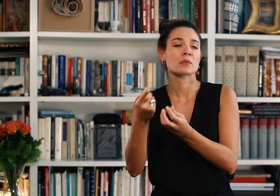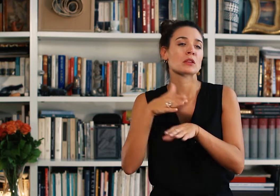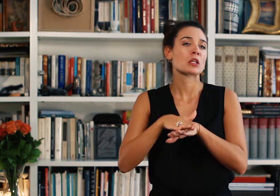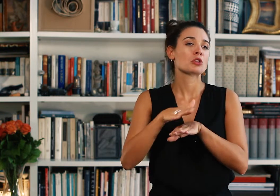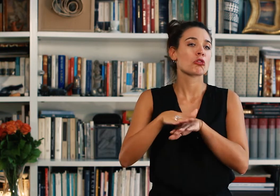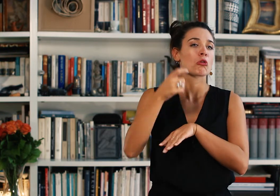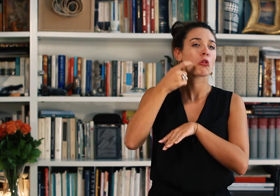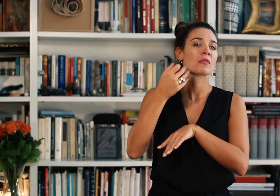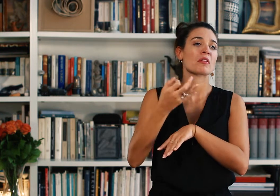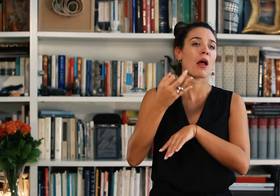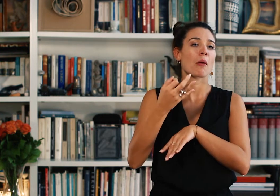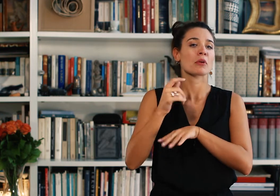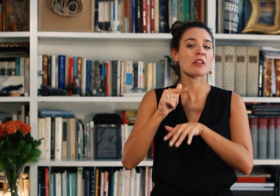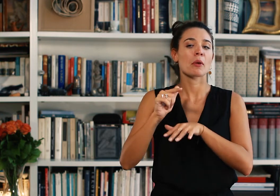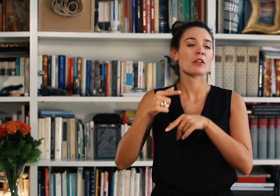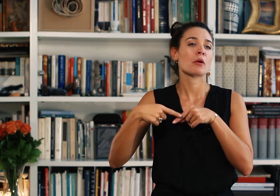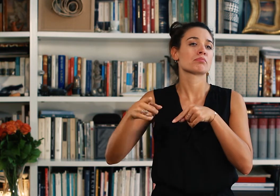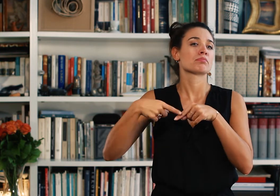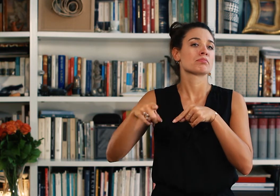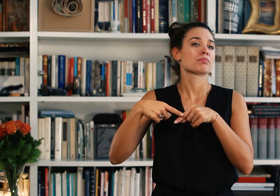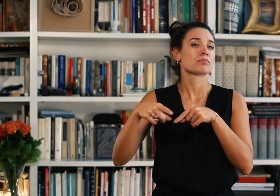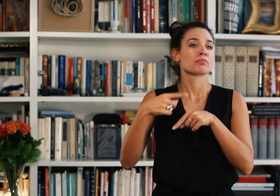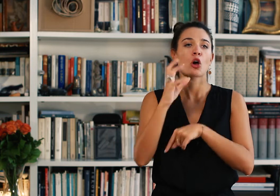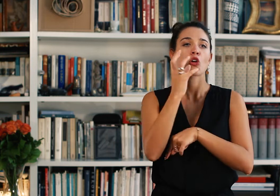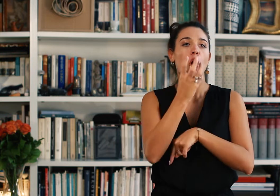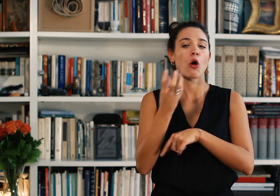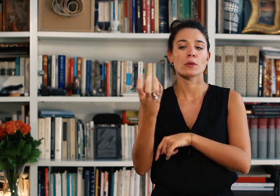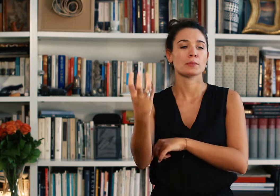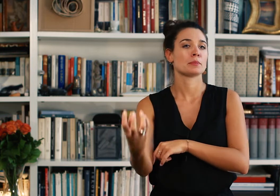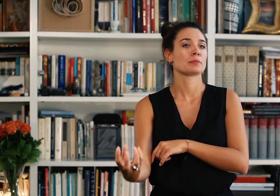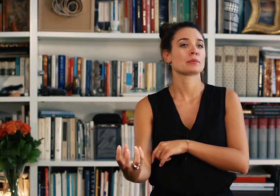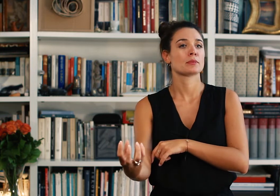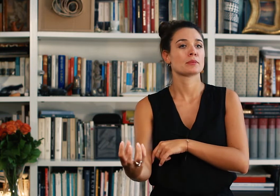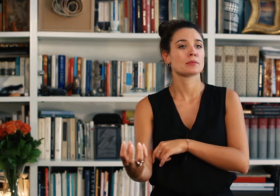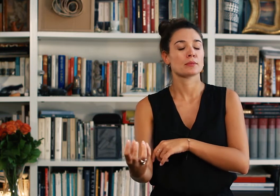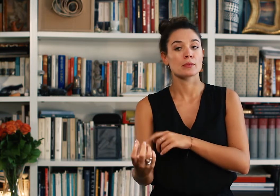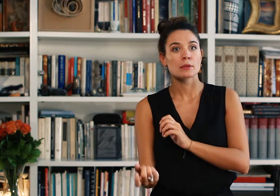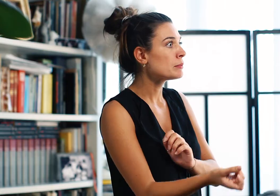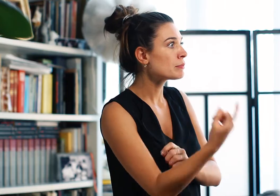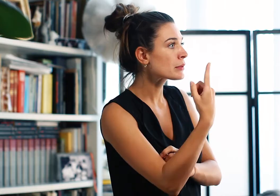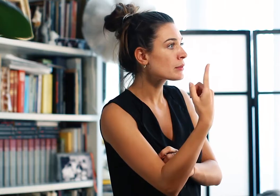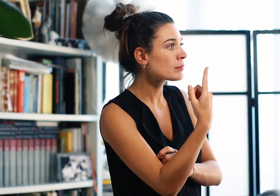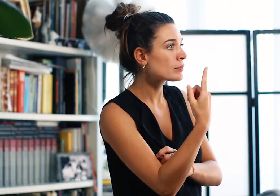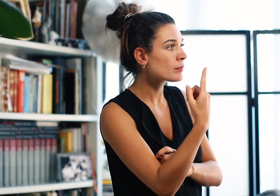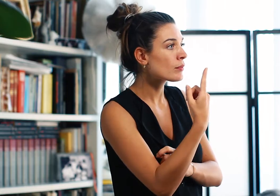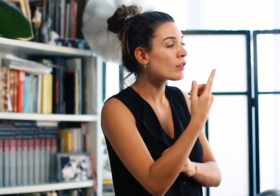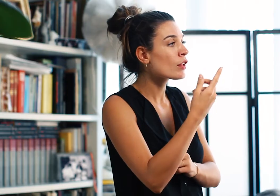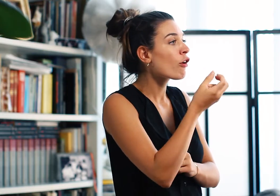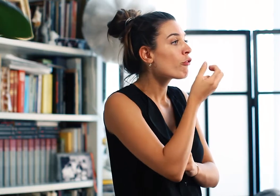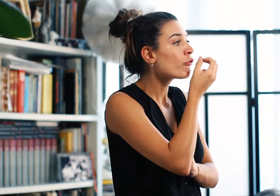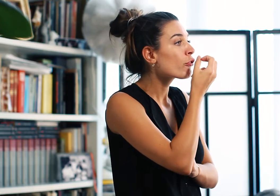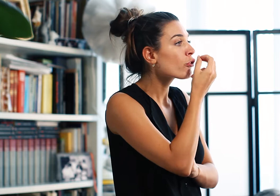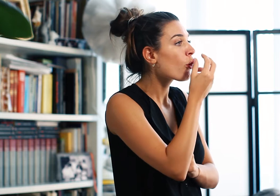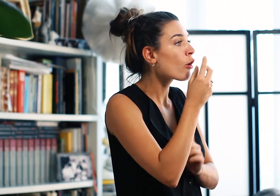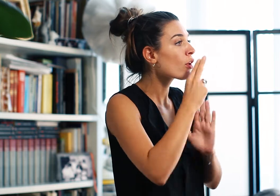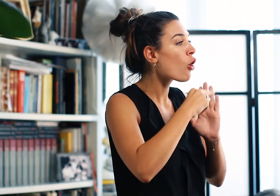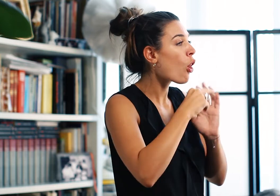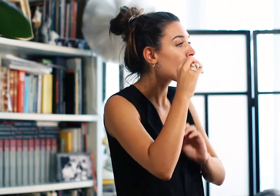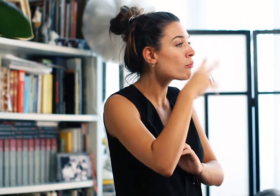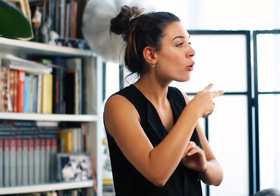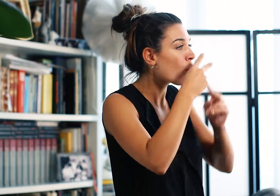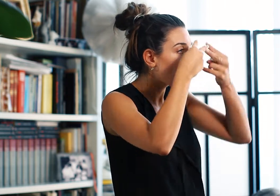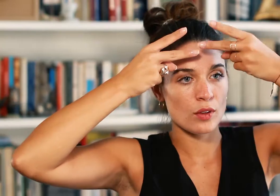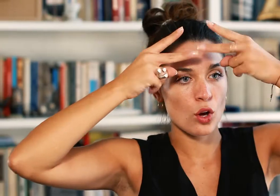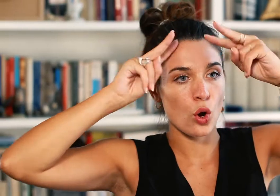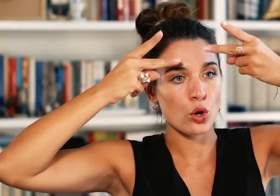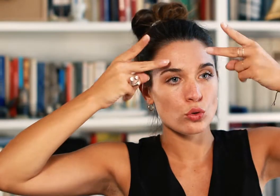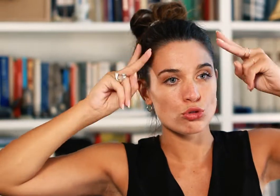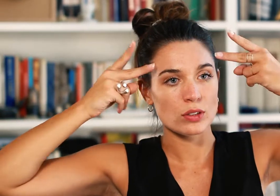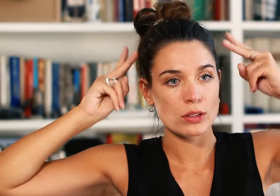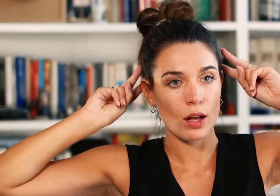che ogni settimana deponeva sulla tomba della moglie, una coroncina di minuscoli